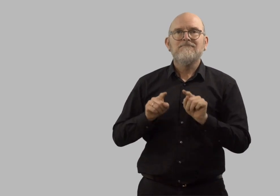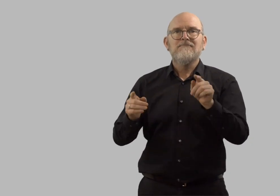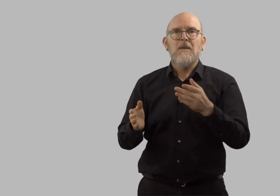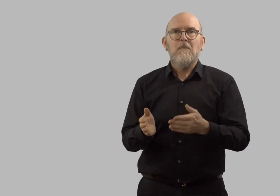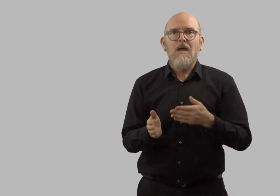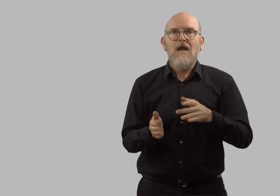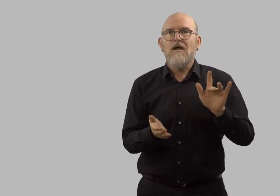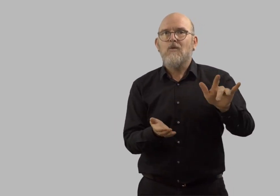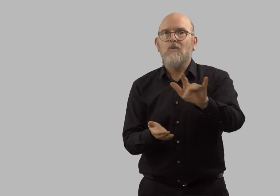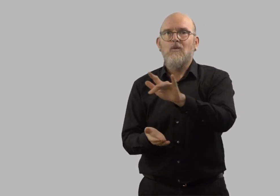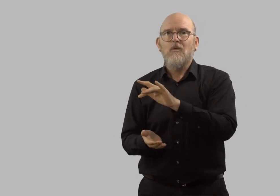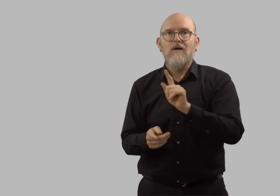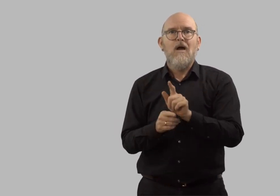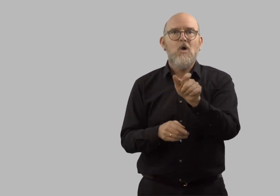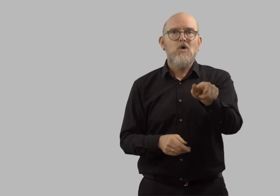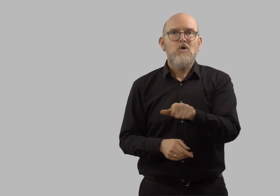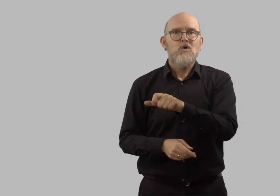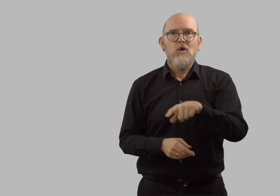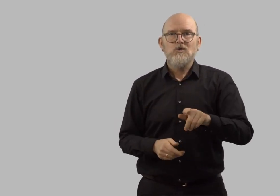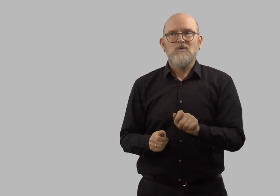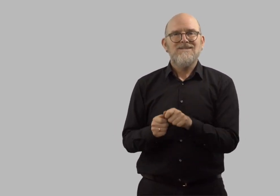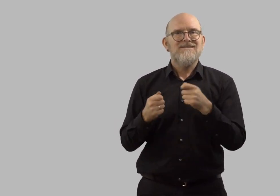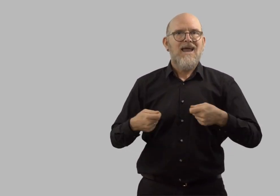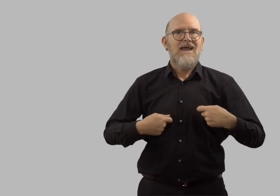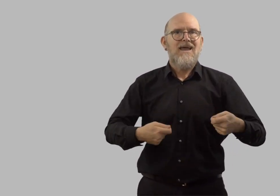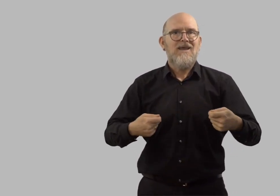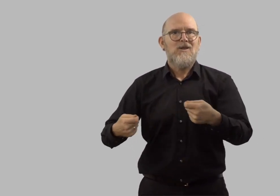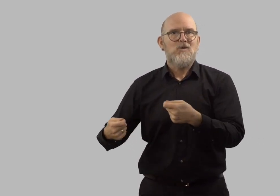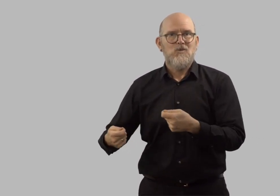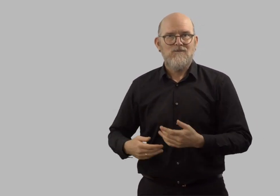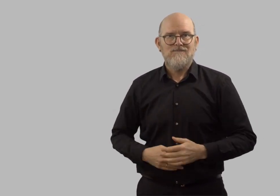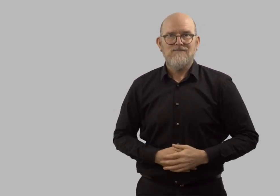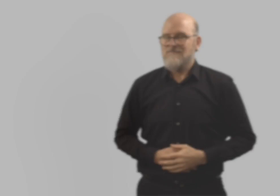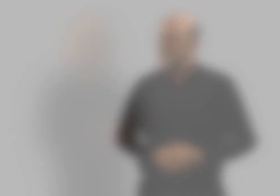die ihre Blätter in Bahnhöfen oder an Kreuzungen verkauften.